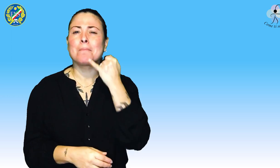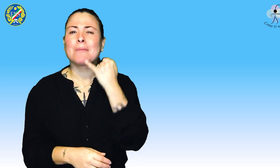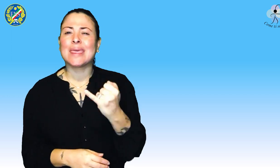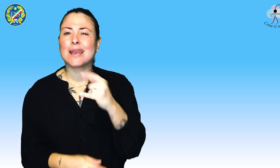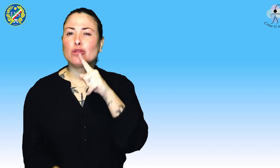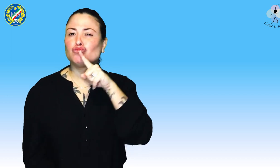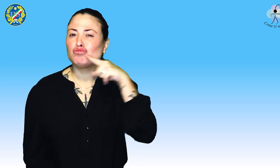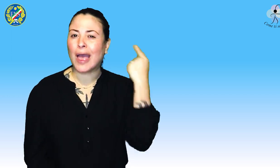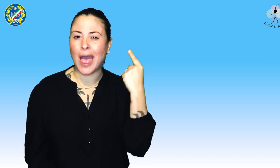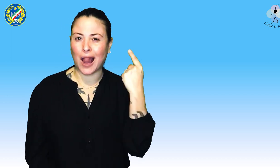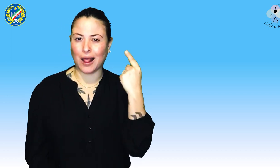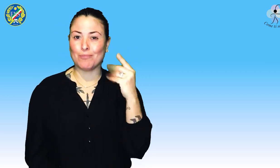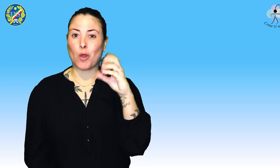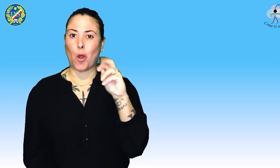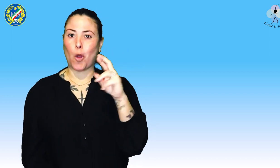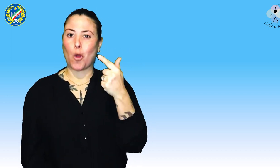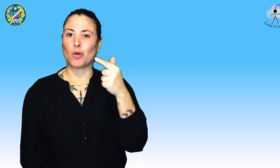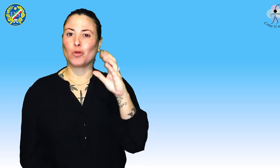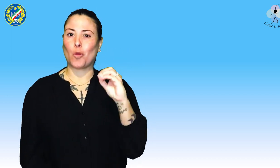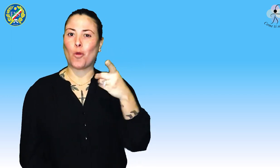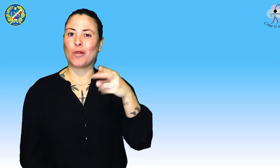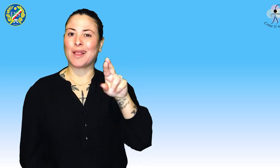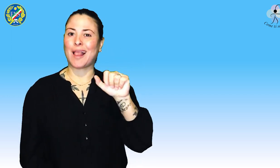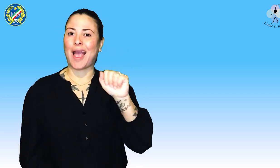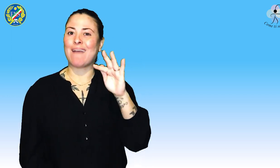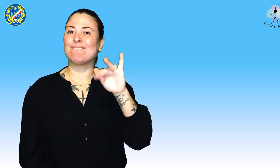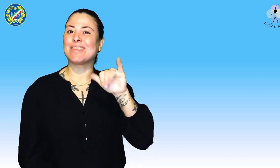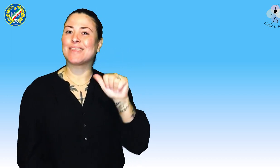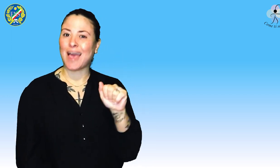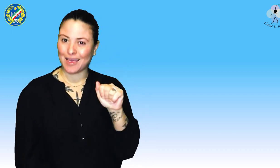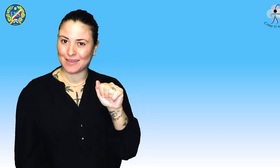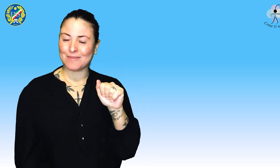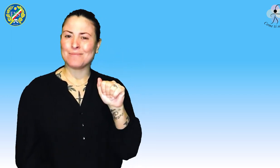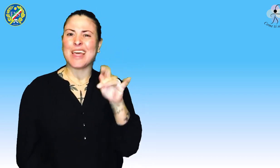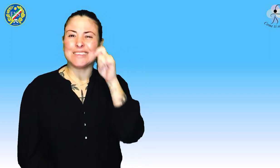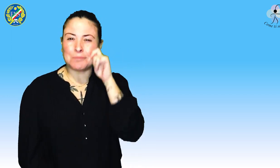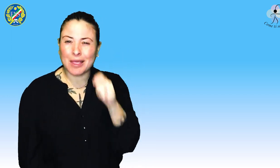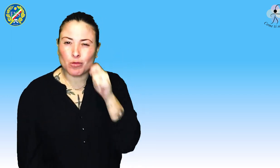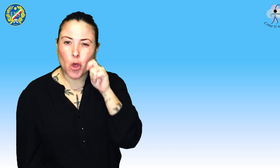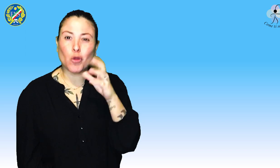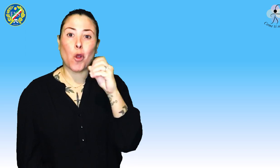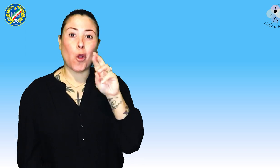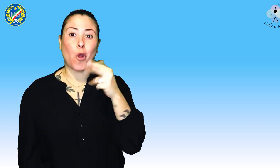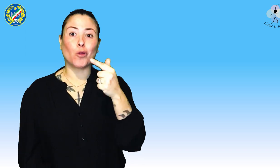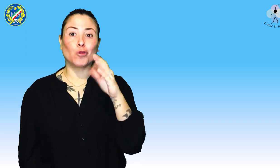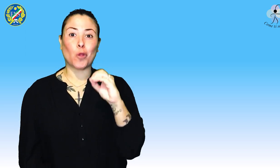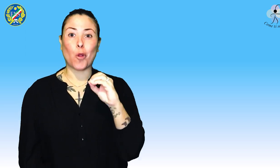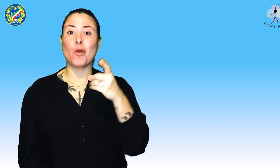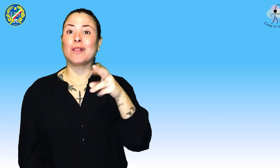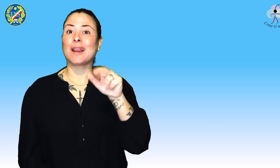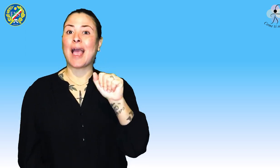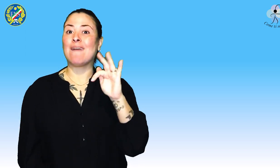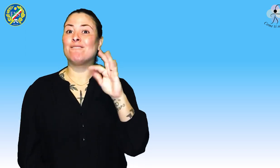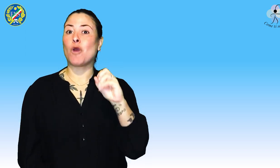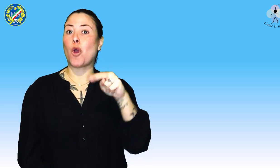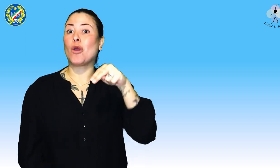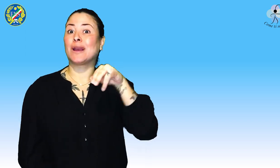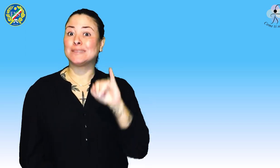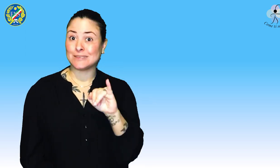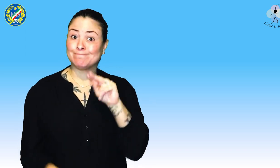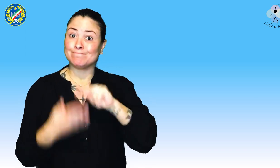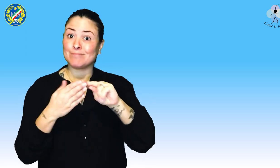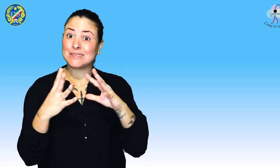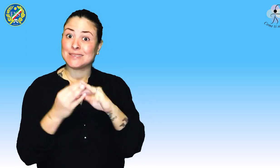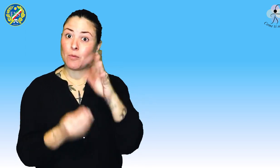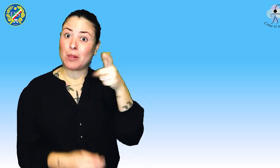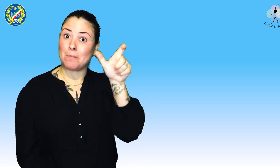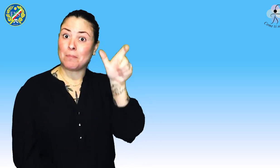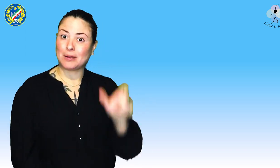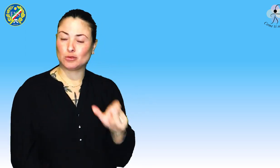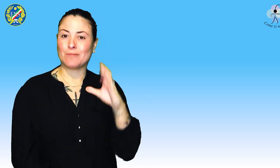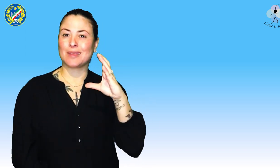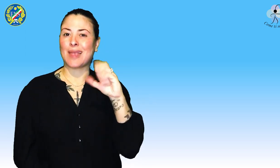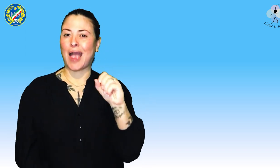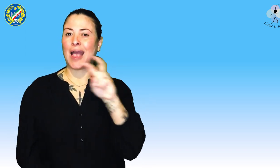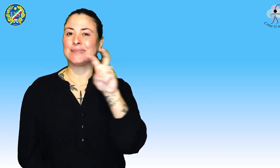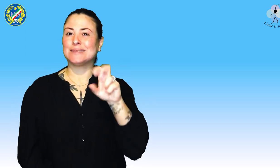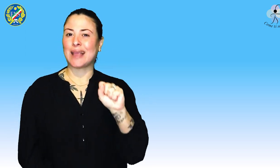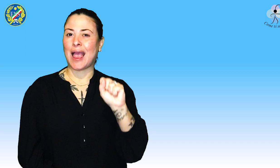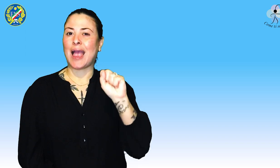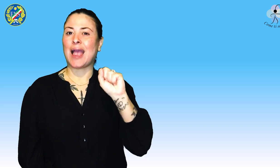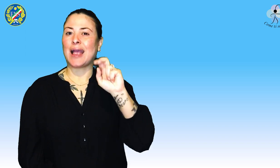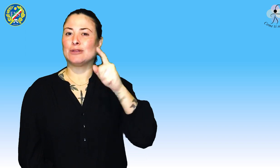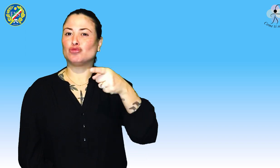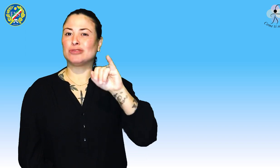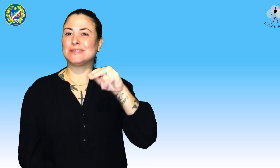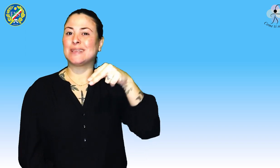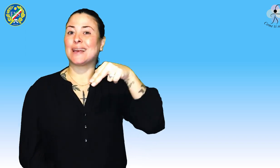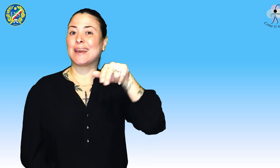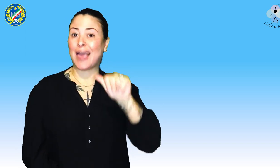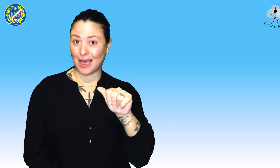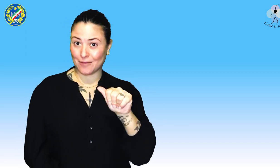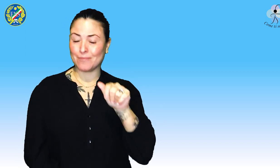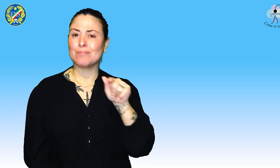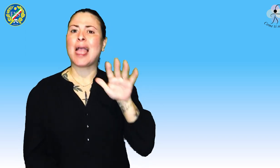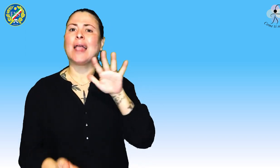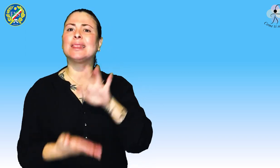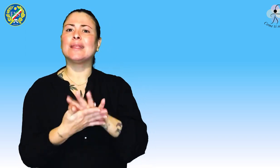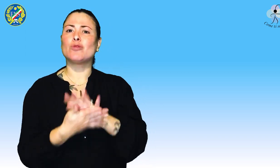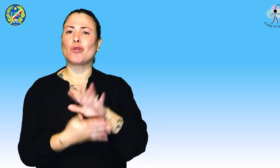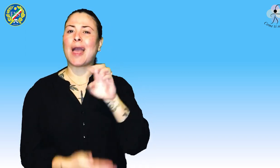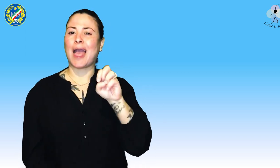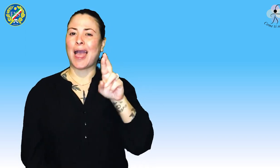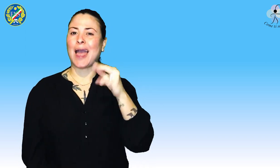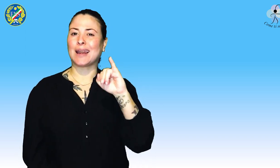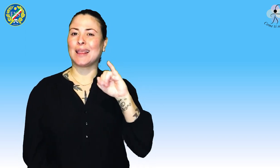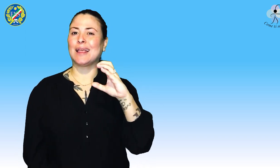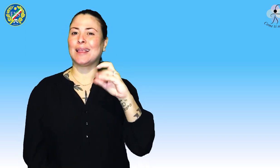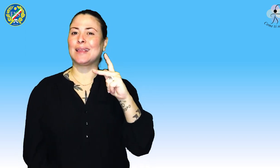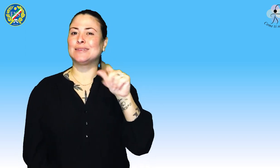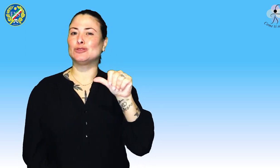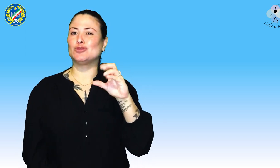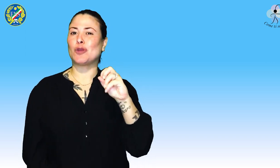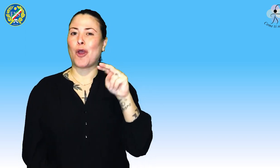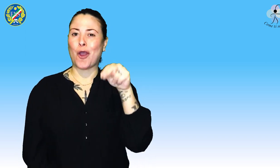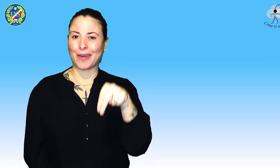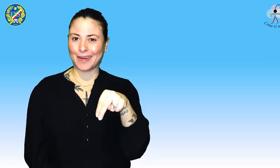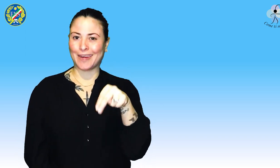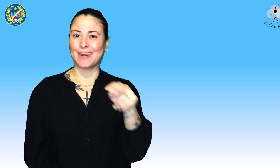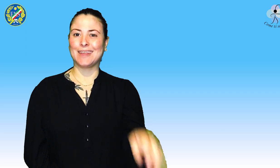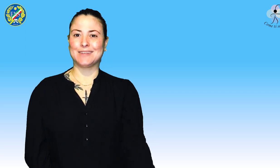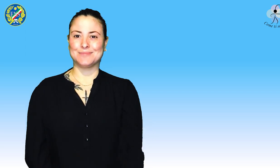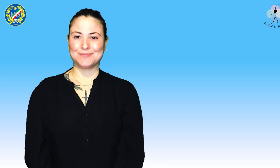“I minigialli dell’ortografia-L’ispettore Ortografoni” Edizioni Erickson.